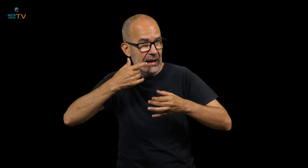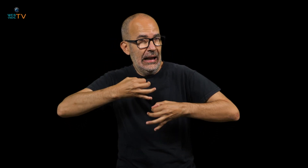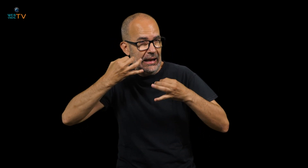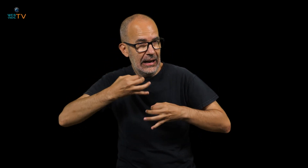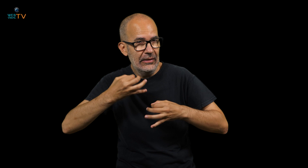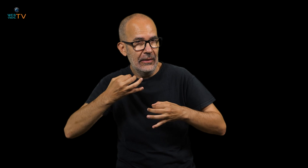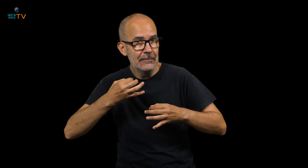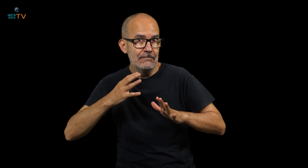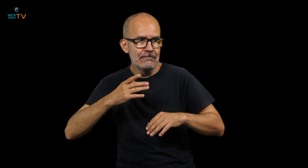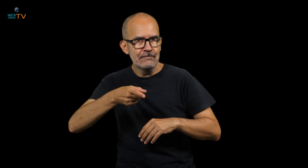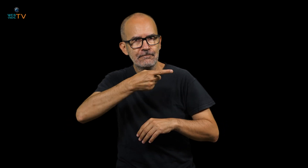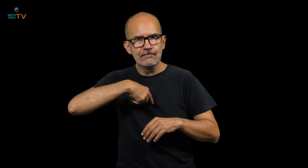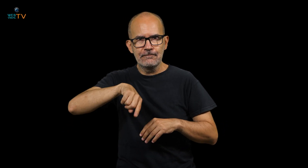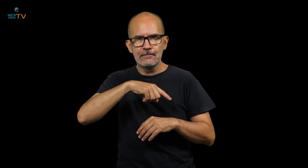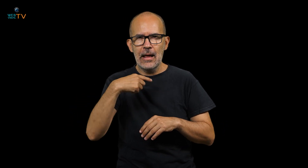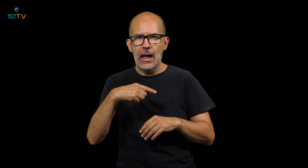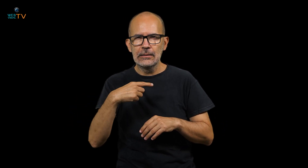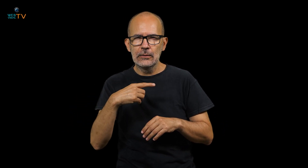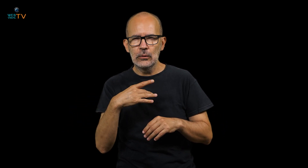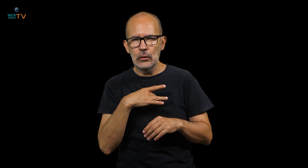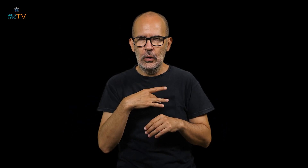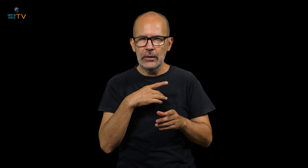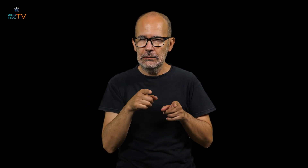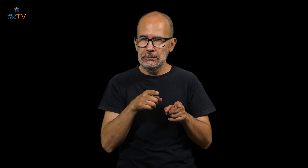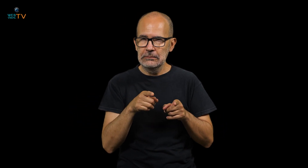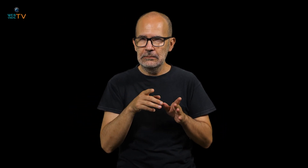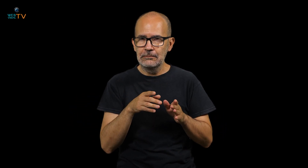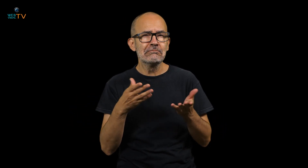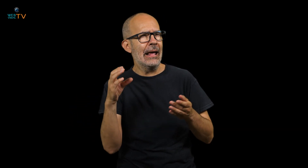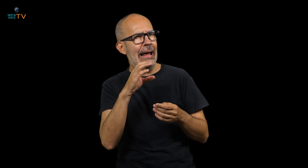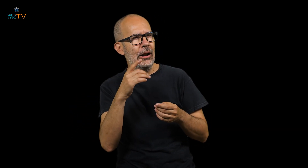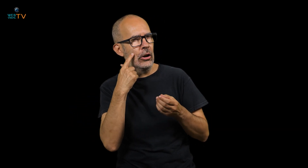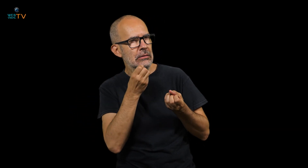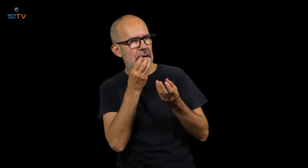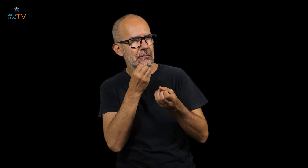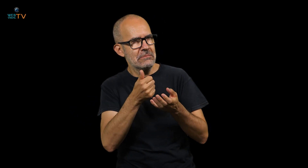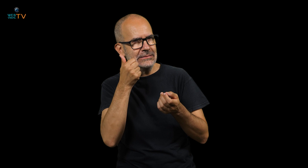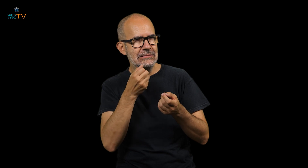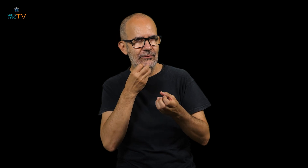¿Será cierto? Carlota nos va a compartir algunas noticias para salir de dudas.